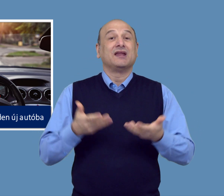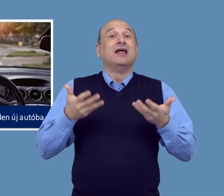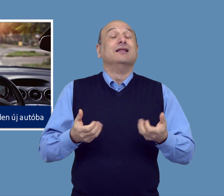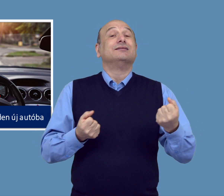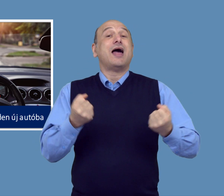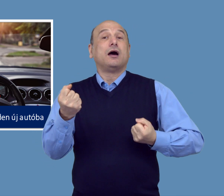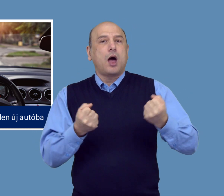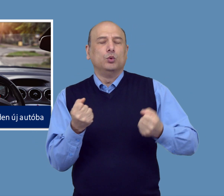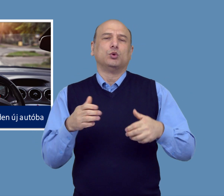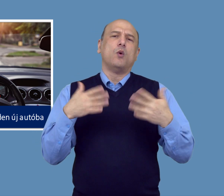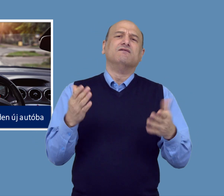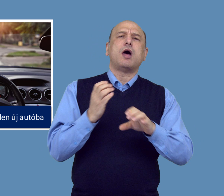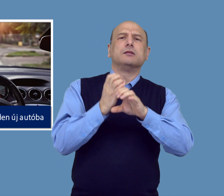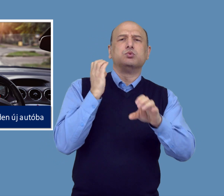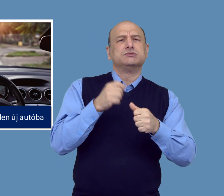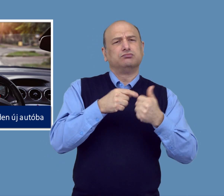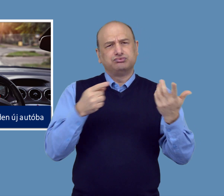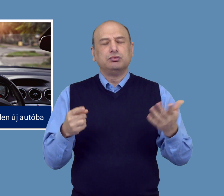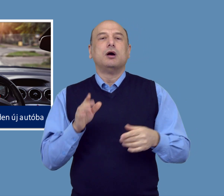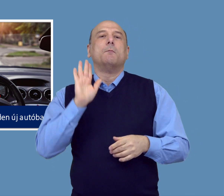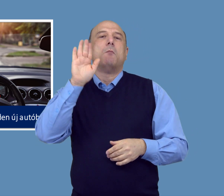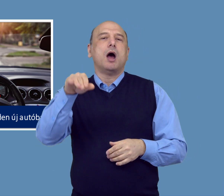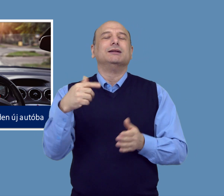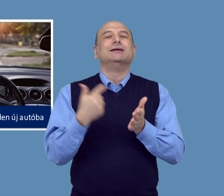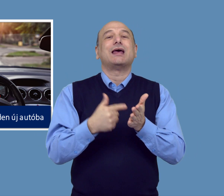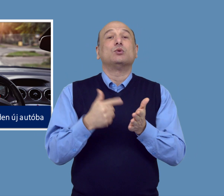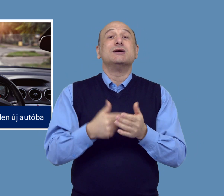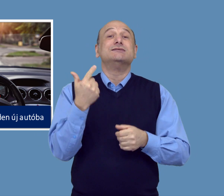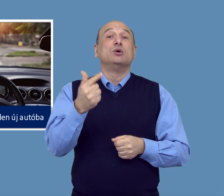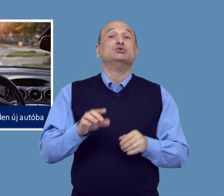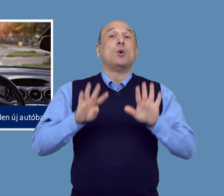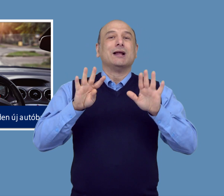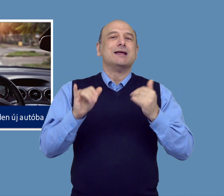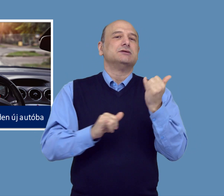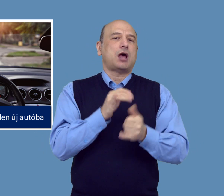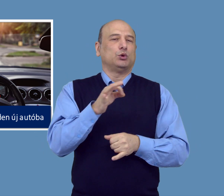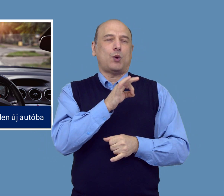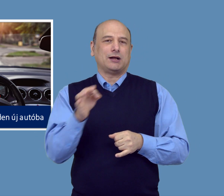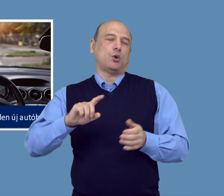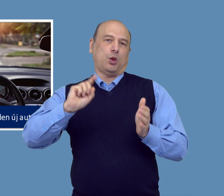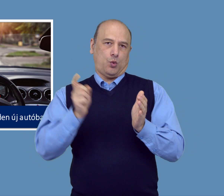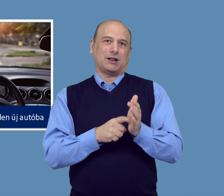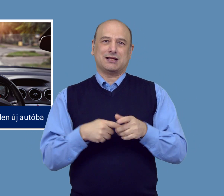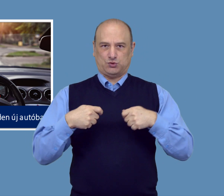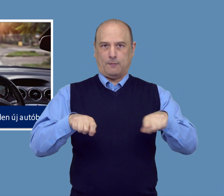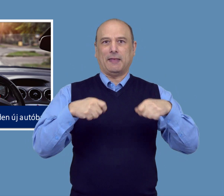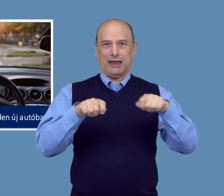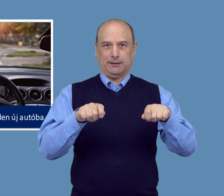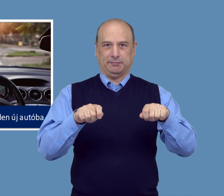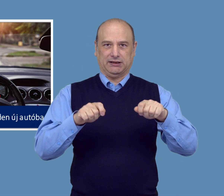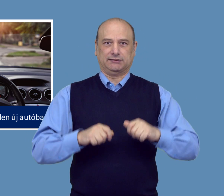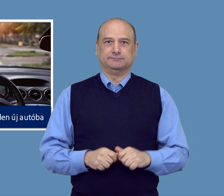A nehézgépjárművekre a szigorítás 2029. január 7-én lép hatályba.